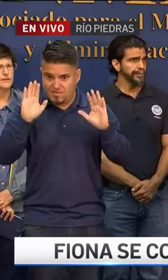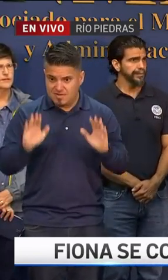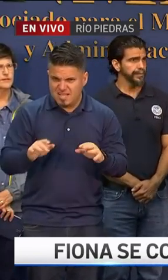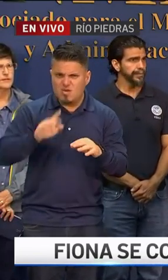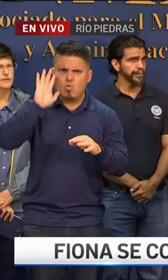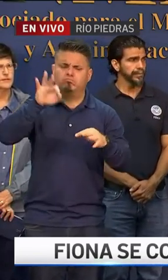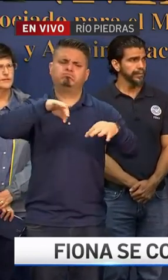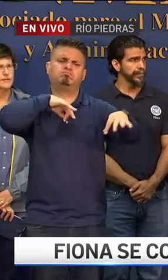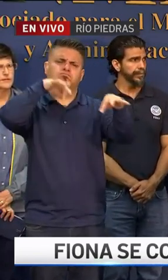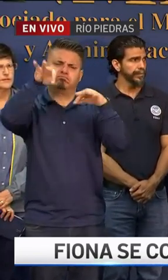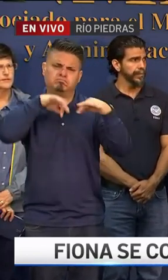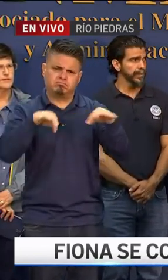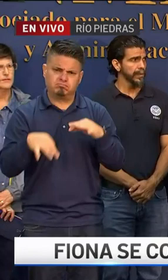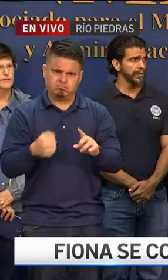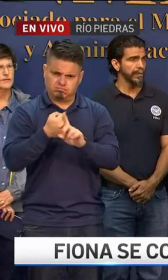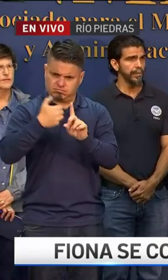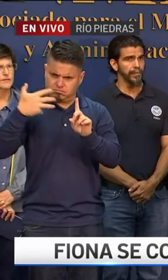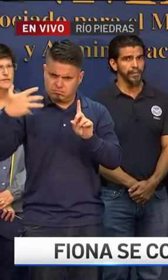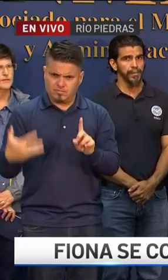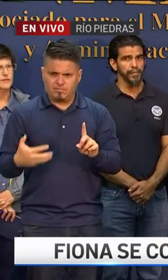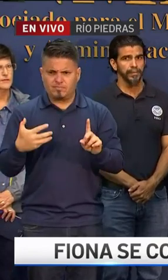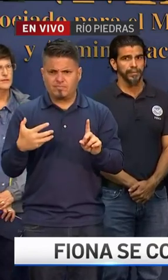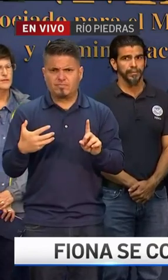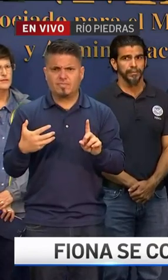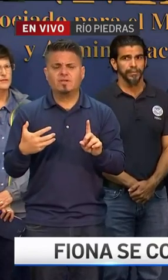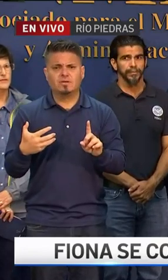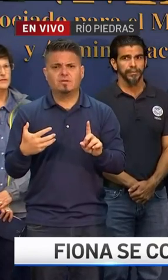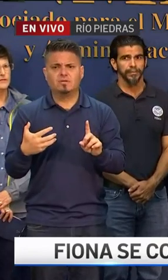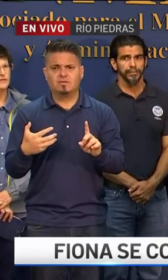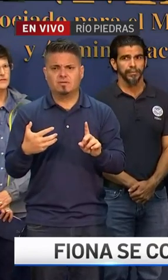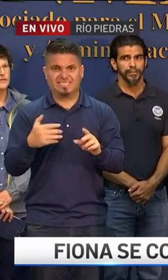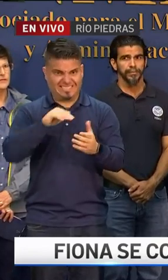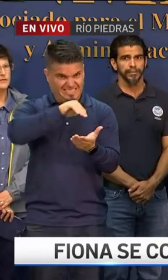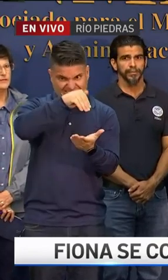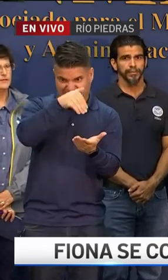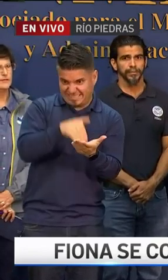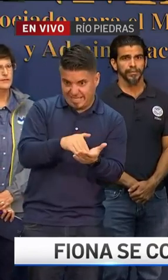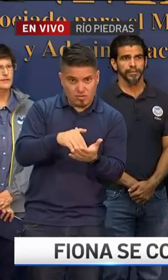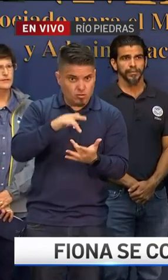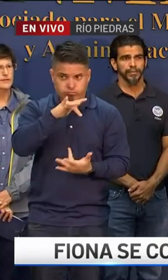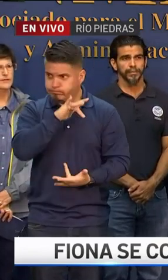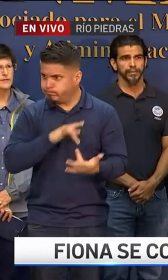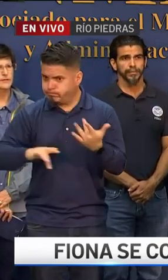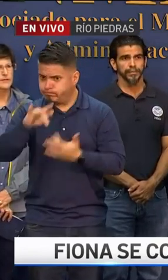AHORA MISMO, LO EXPLICAR